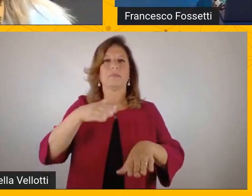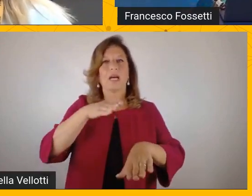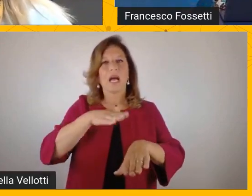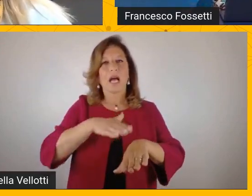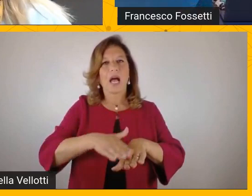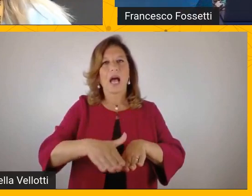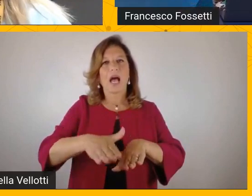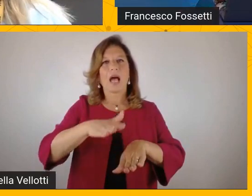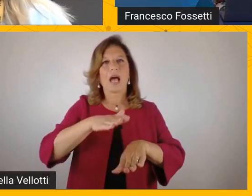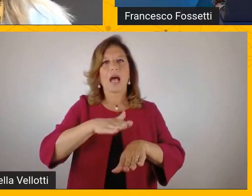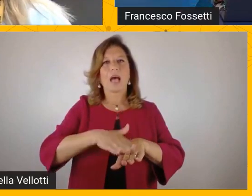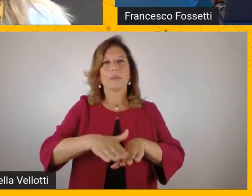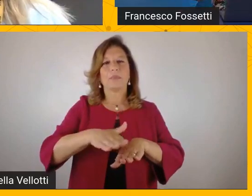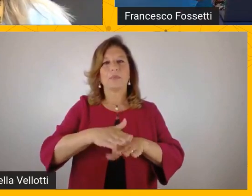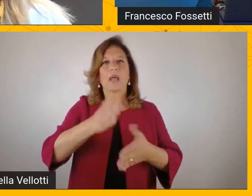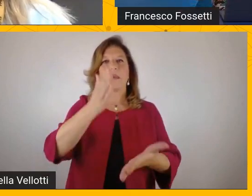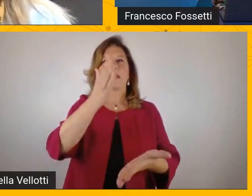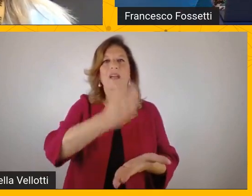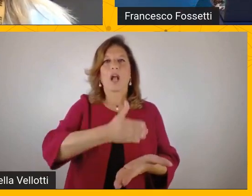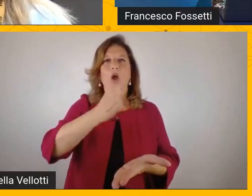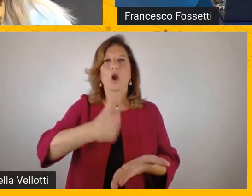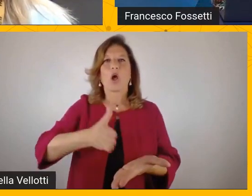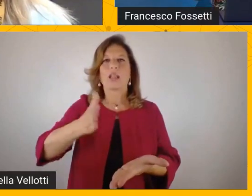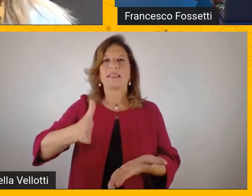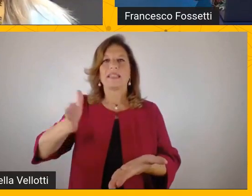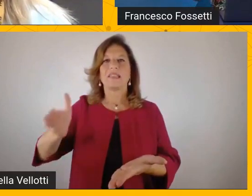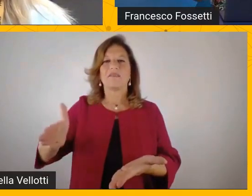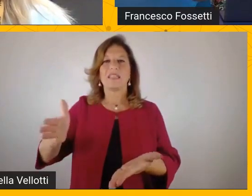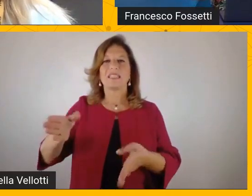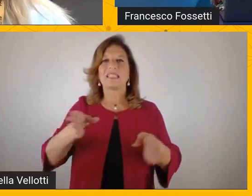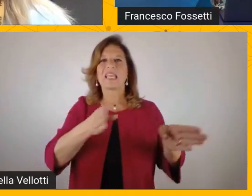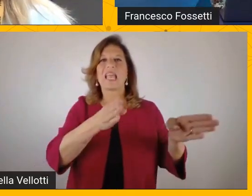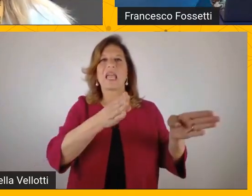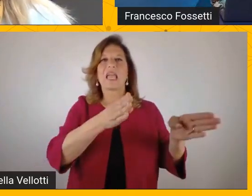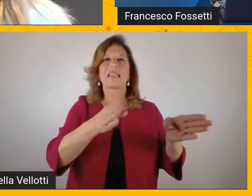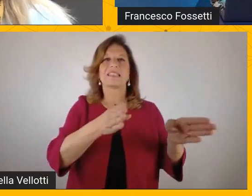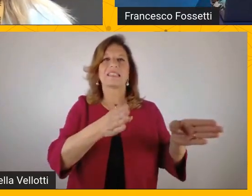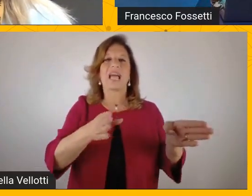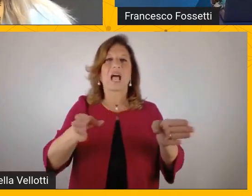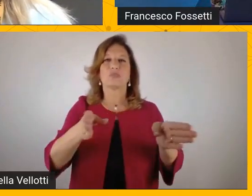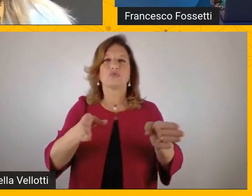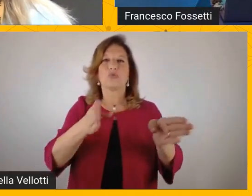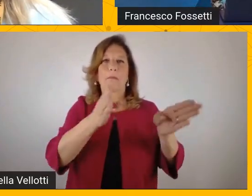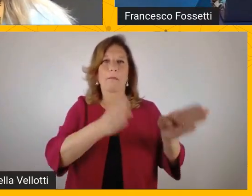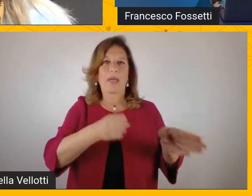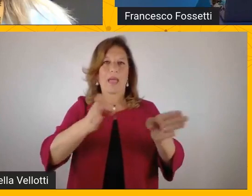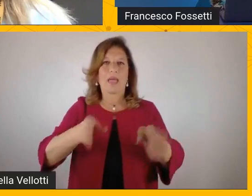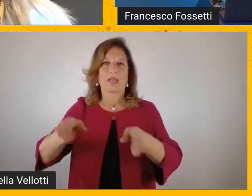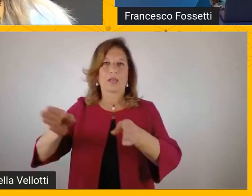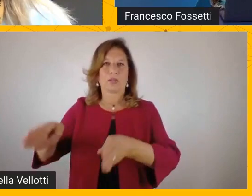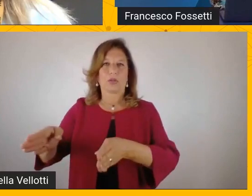vengono di solito ehm divisi in